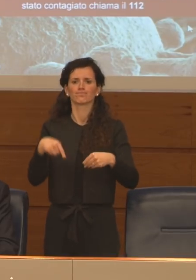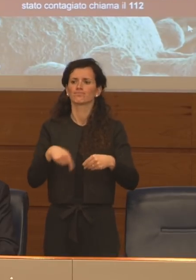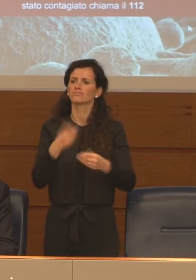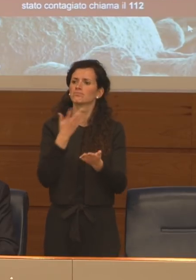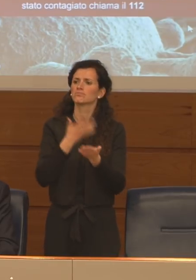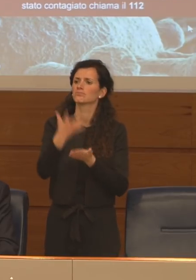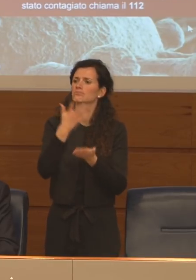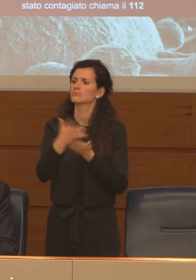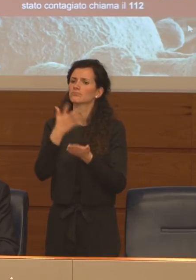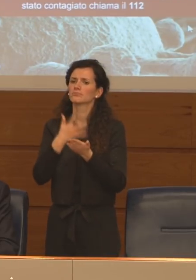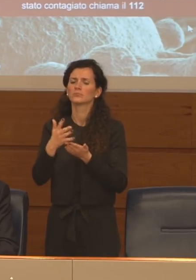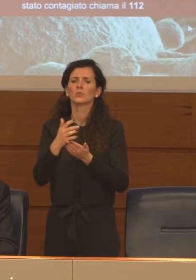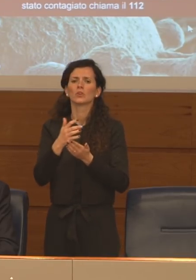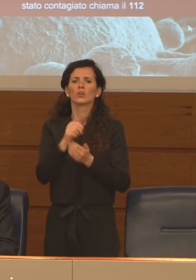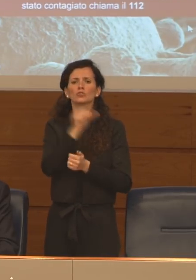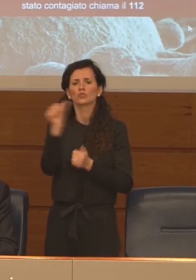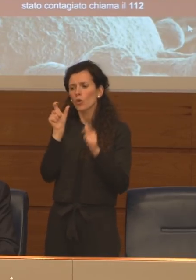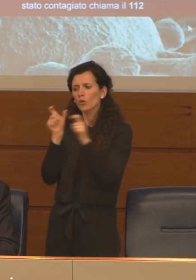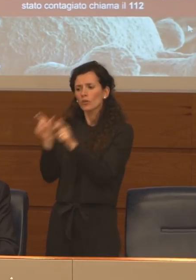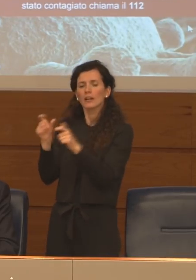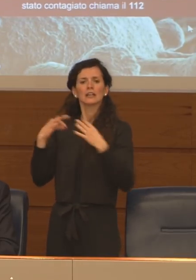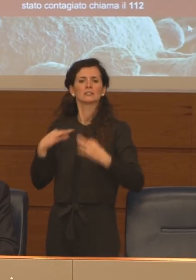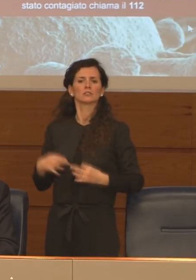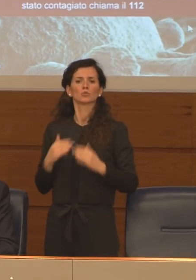solo il dato dell'Istituto Superiore di Sanità